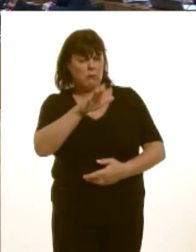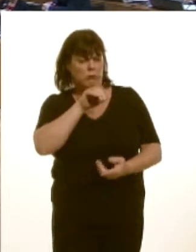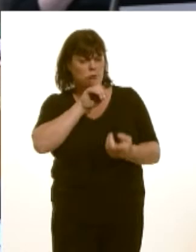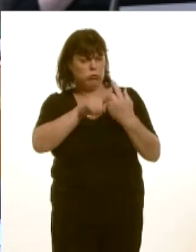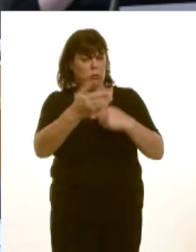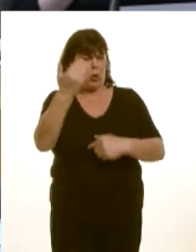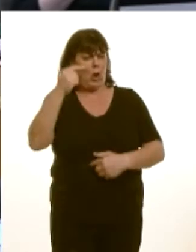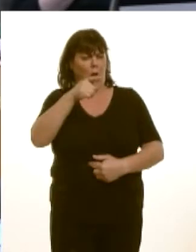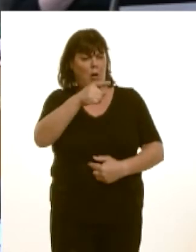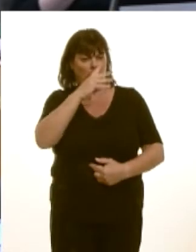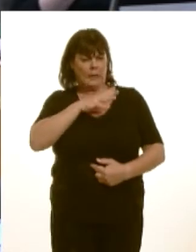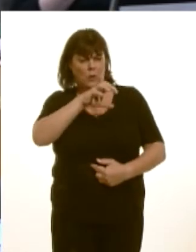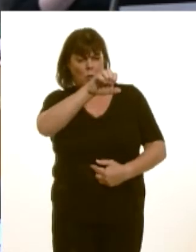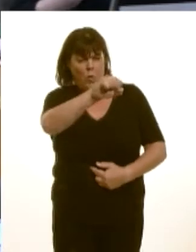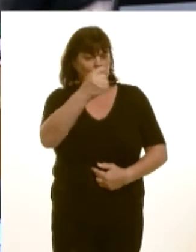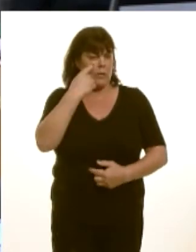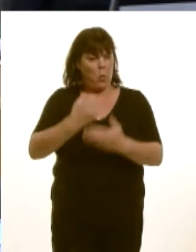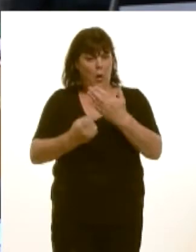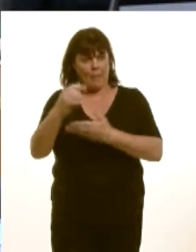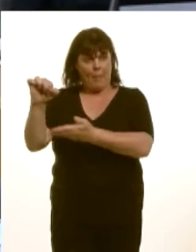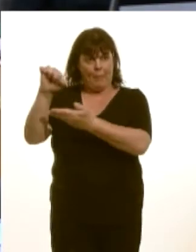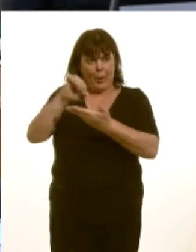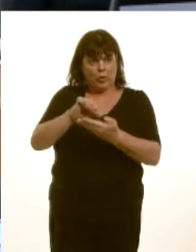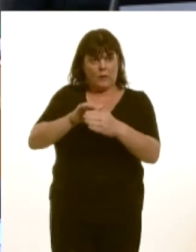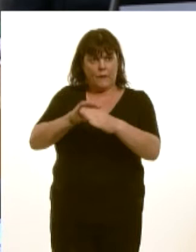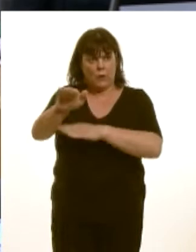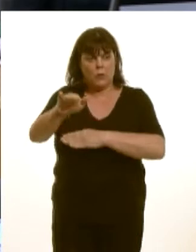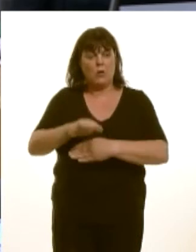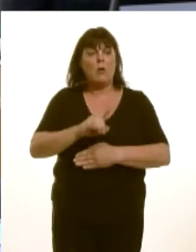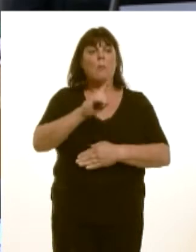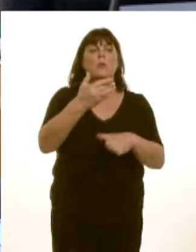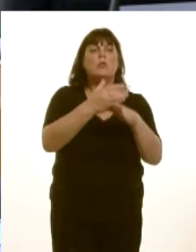Fodd bynnag, ynglyn â Jobs Growth Wales fel cynllun, rydym yn rhoi cyfle i bobl ifanc